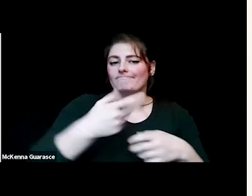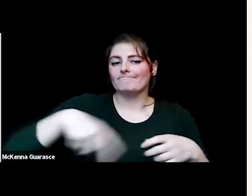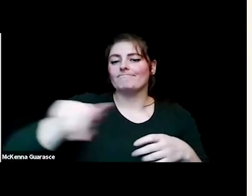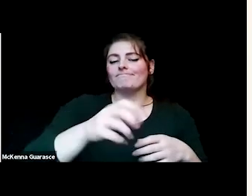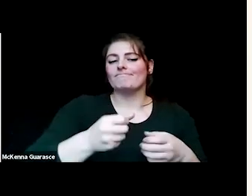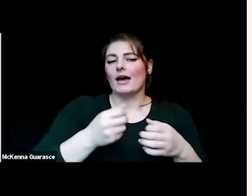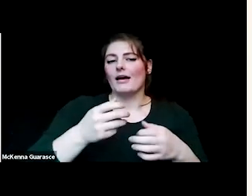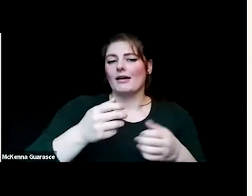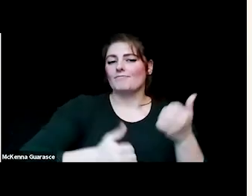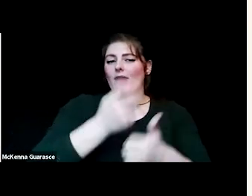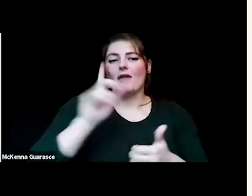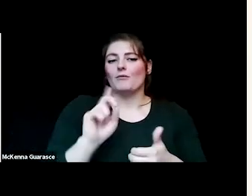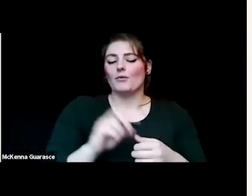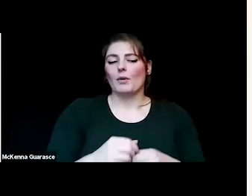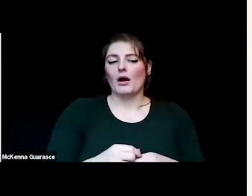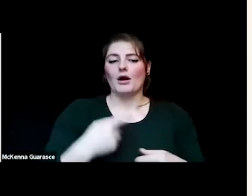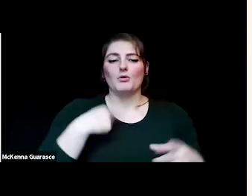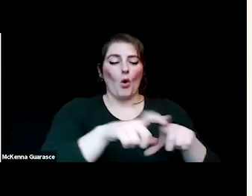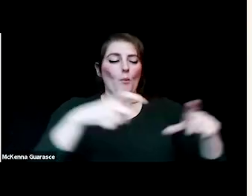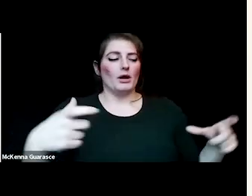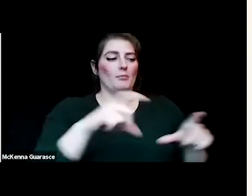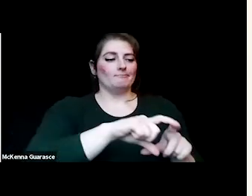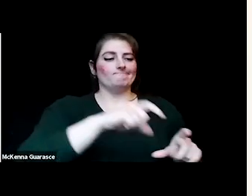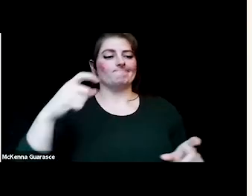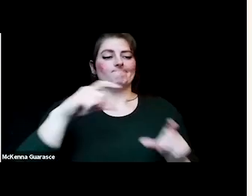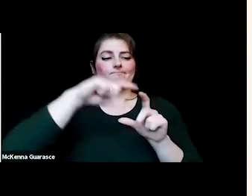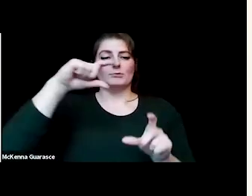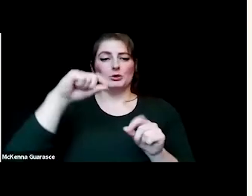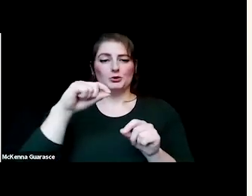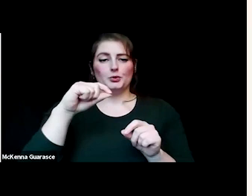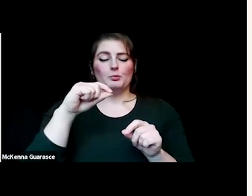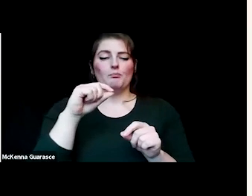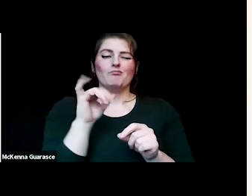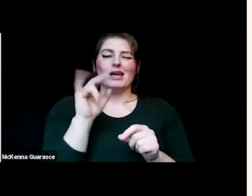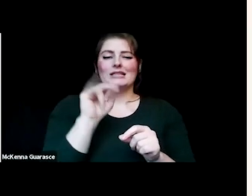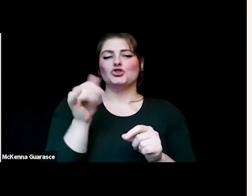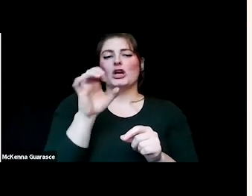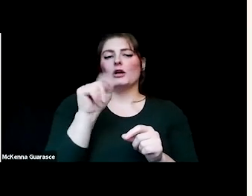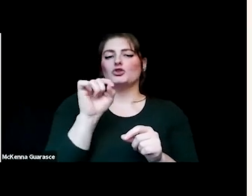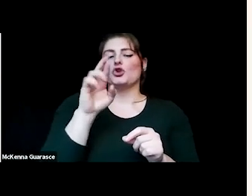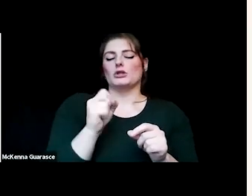sacar los dos inyectores, yo los llamaría así. Y lo que hay que hacer